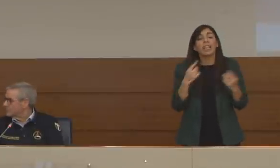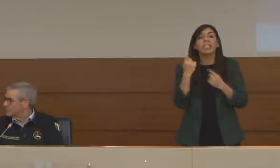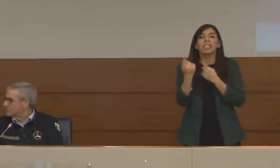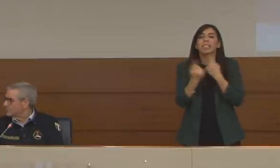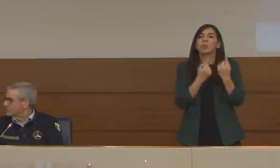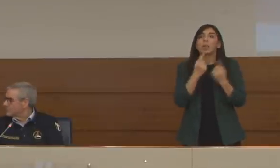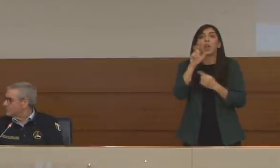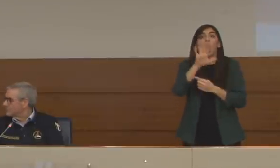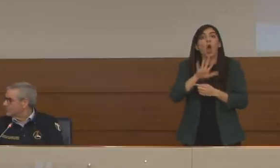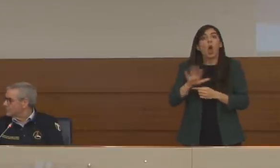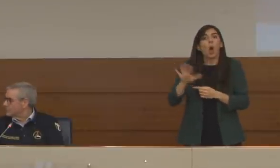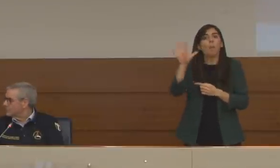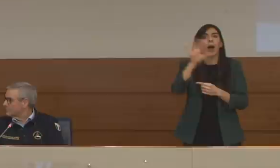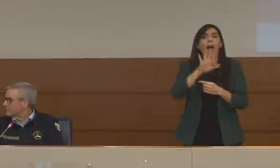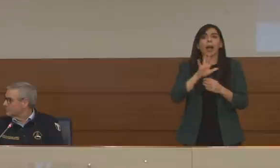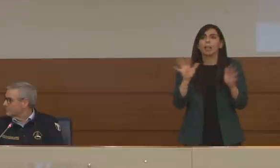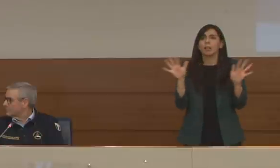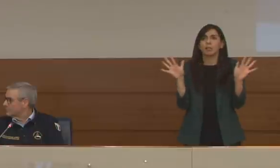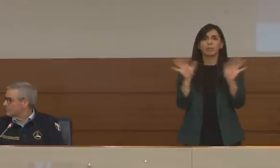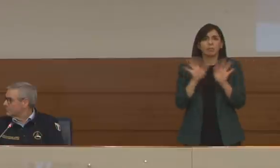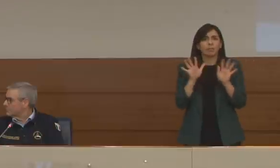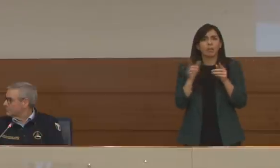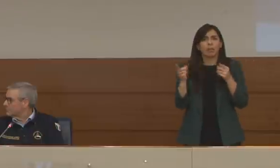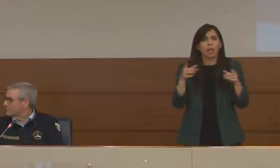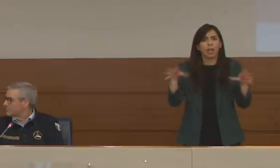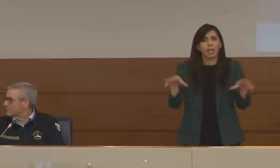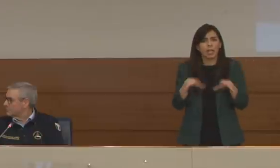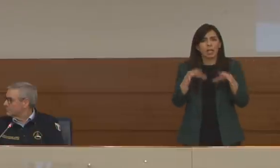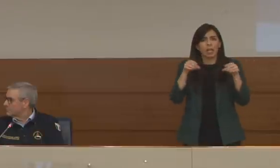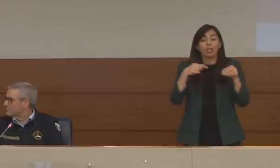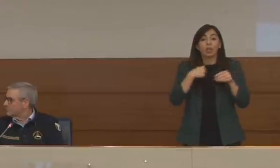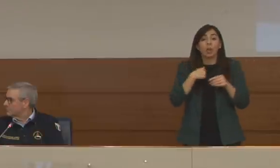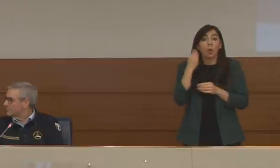la Lombardia in quei momenti fosse veramente impossibile fare di meglio e fare di più.